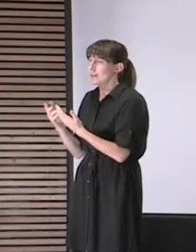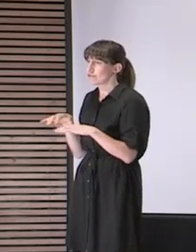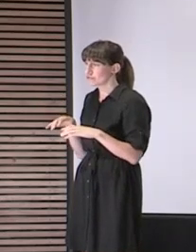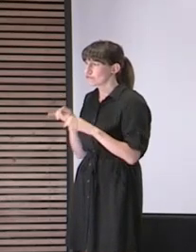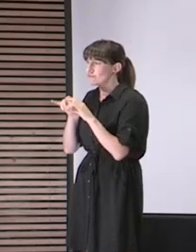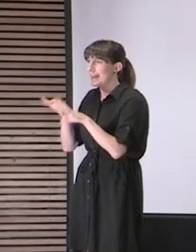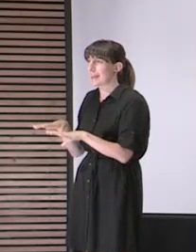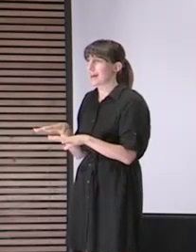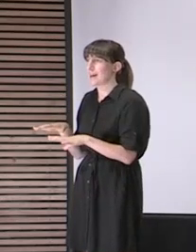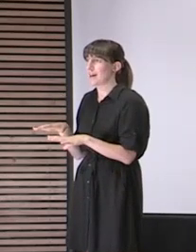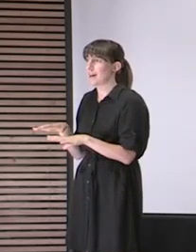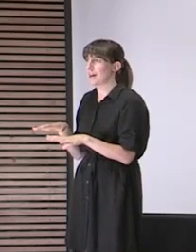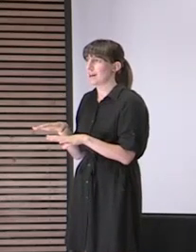cualquier nuevo Neozelandés que